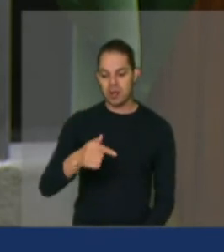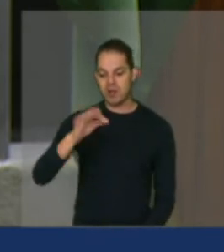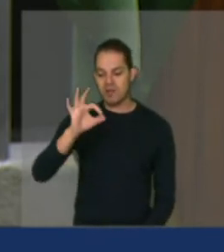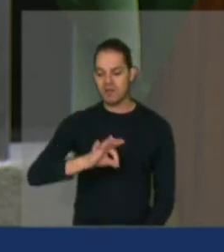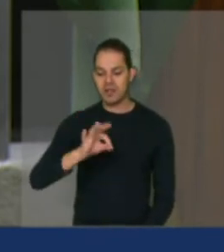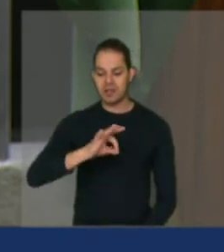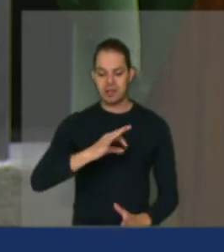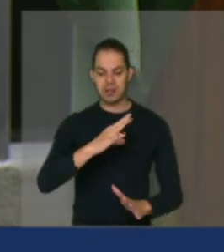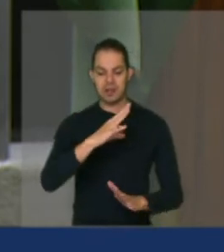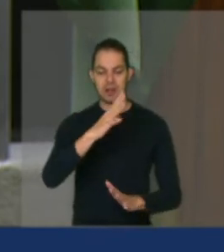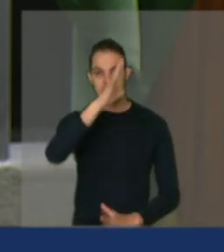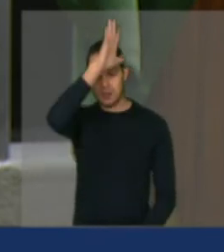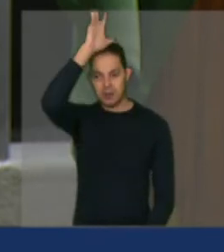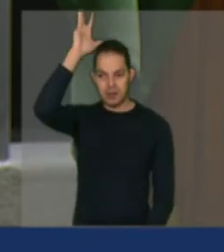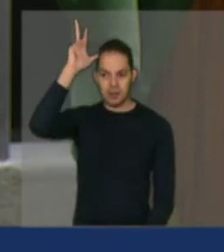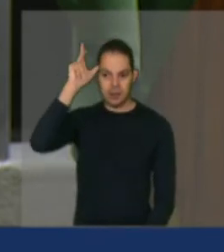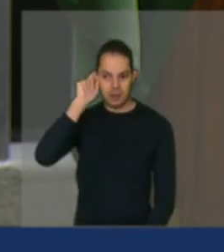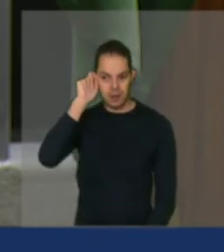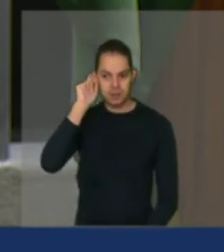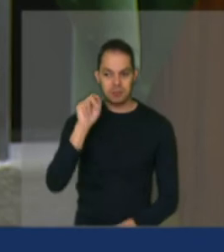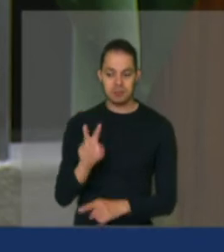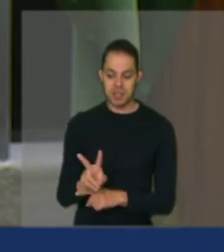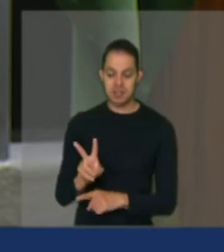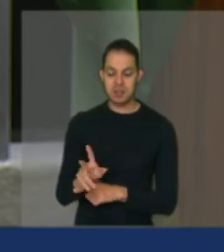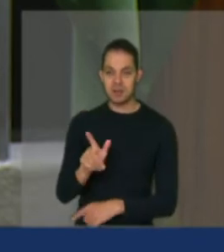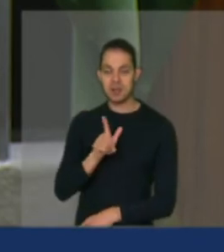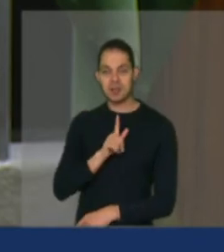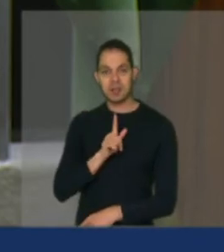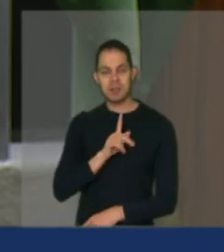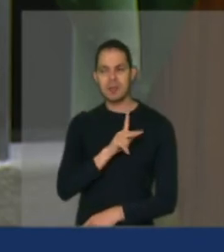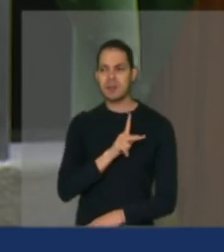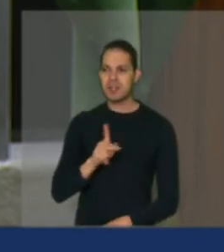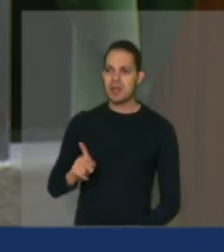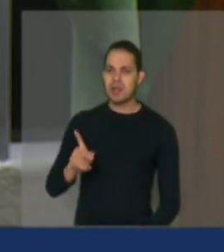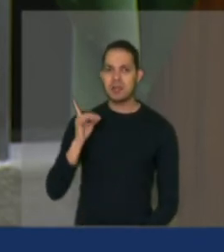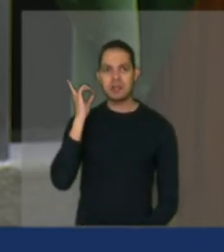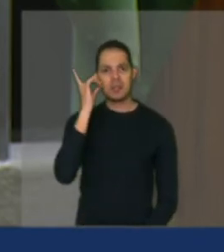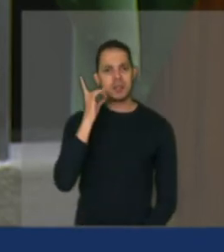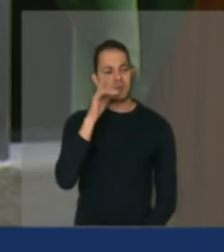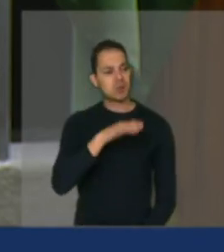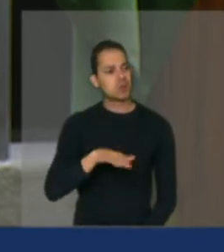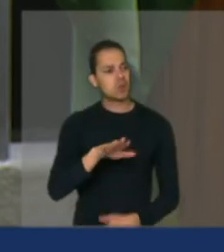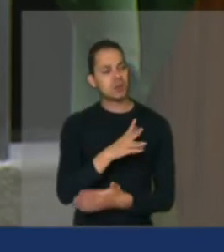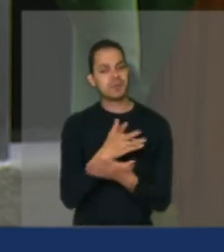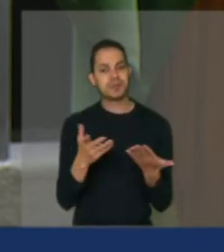DO ESTADO DO AMAZONAS ESTÁ PRESERVADO. MAS, SENHOR PRESIDENTE, SENHORES DEPUTADOS, NÓS ESTAMOS AQUI NA PAUTA A QUESTÃO DA